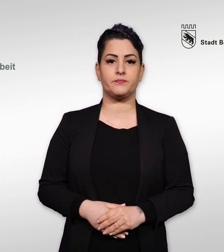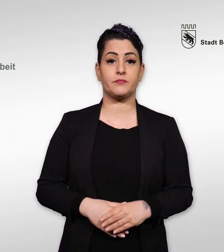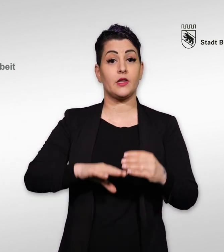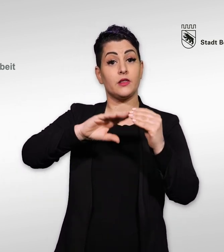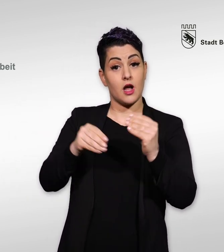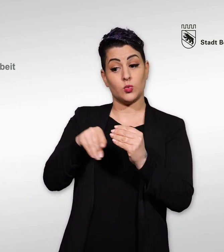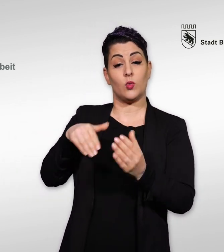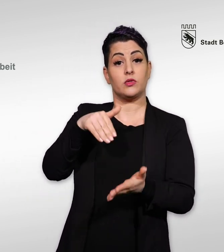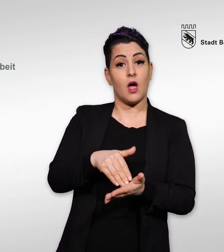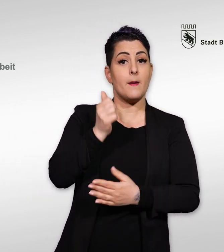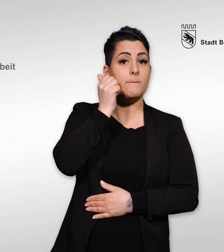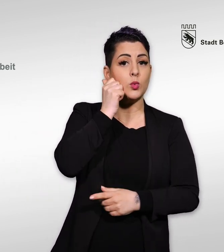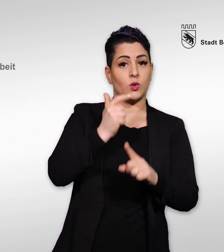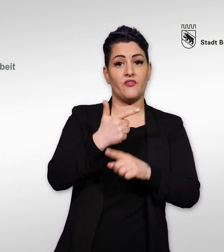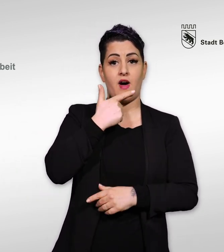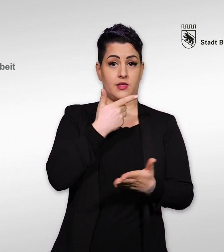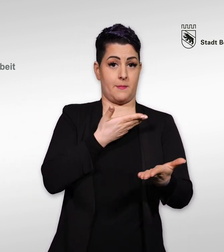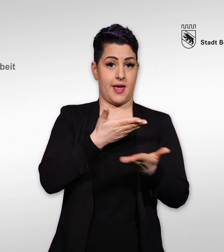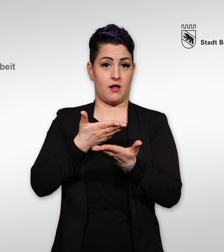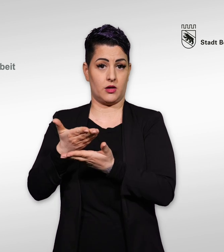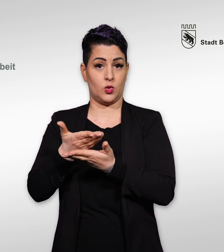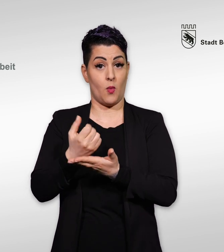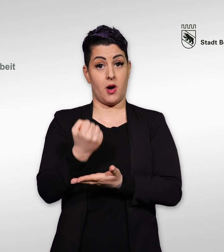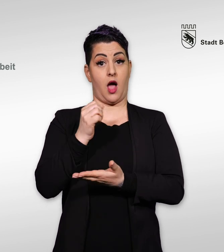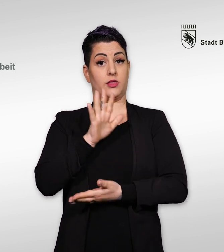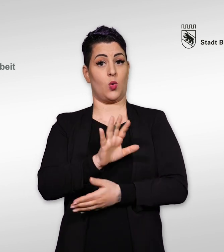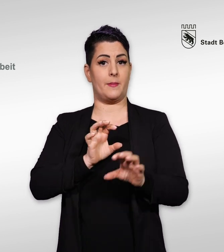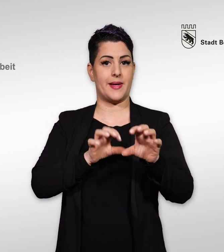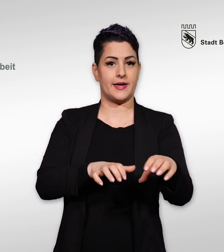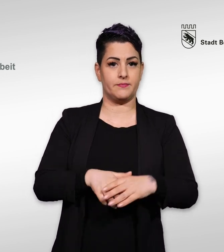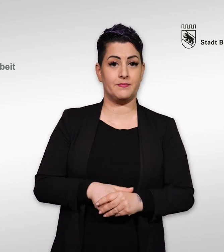Zudem gibt es bei der Mütter-Väter-Beratung